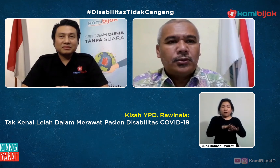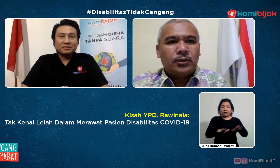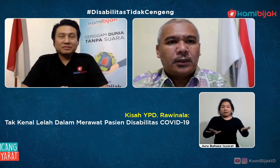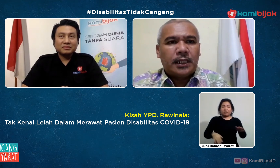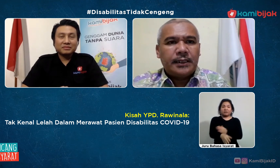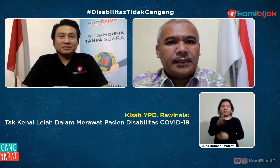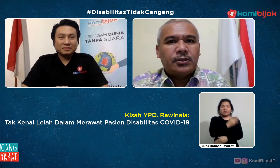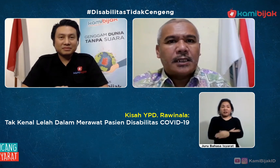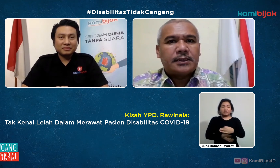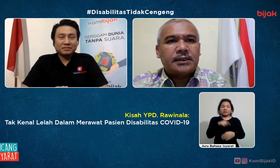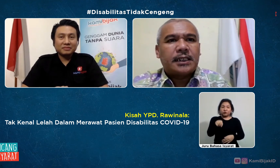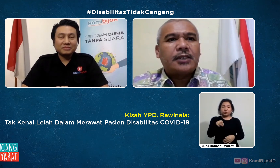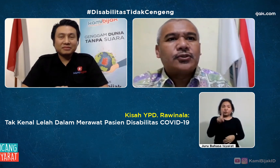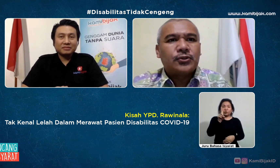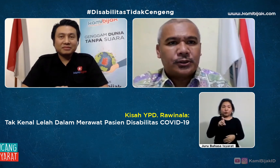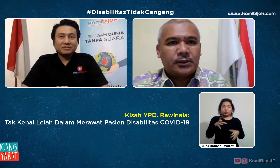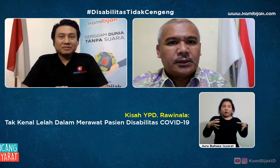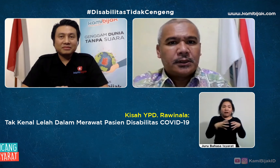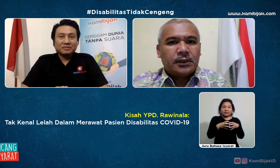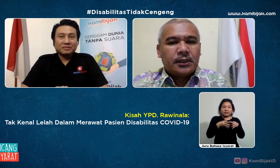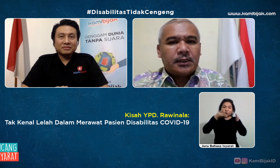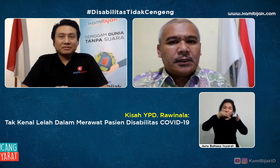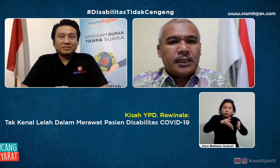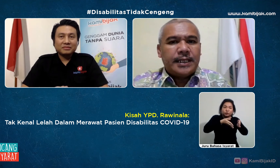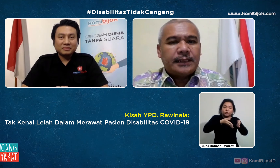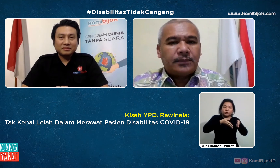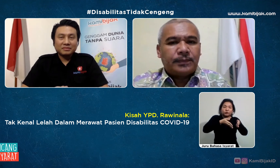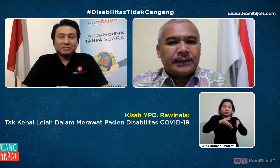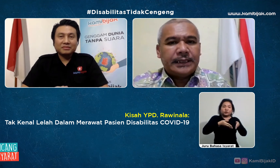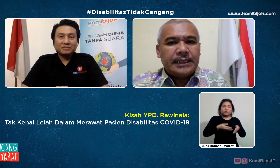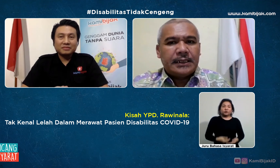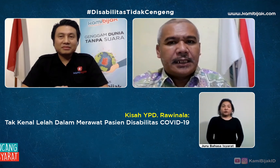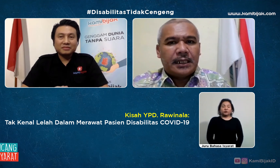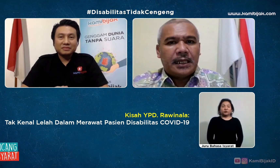membutuhkan isolasi secara khusus yang terpenting